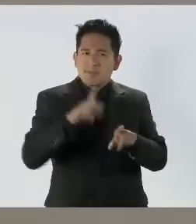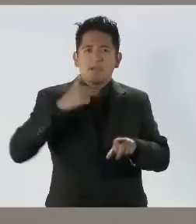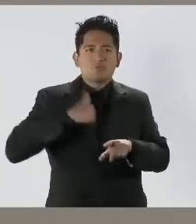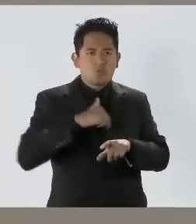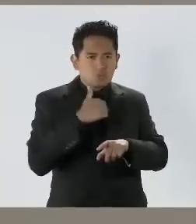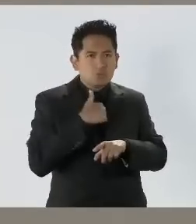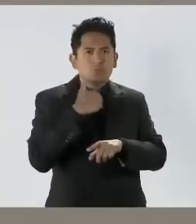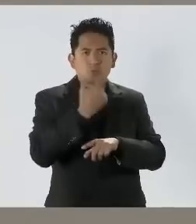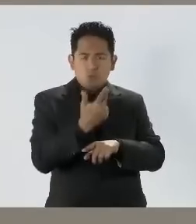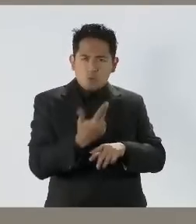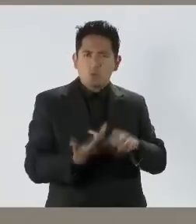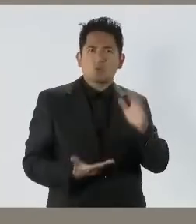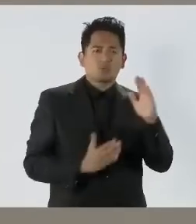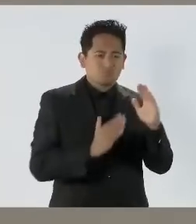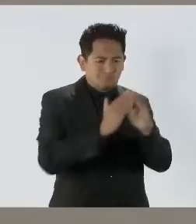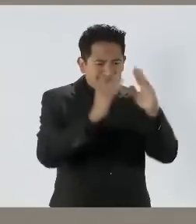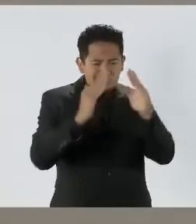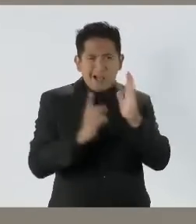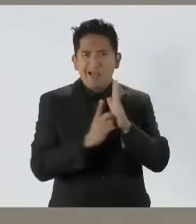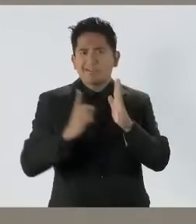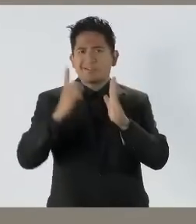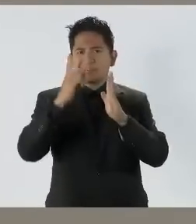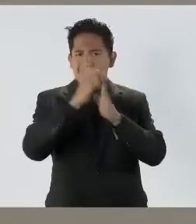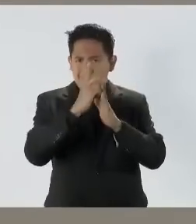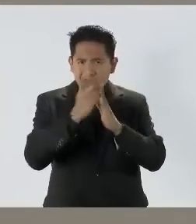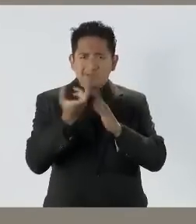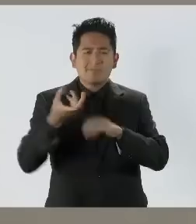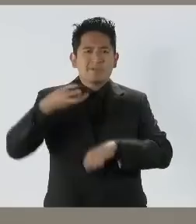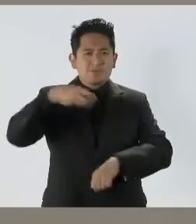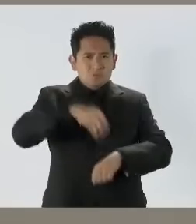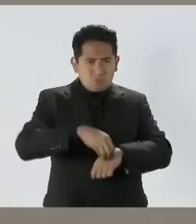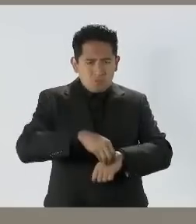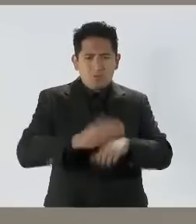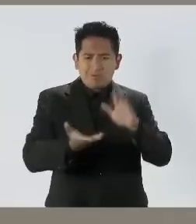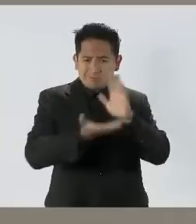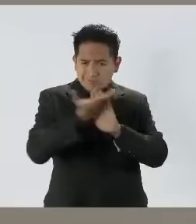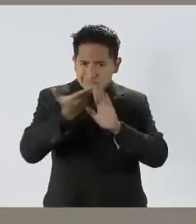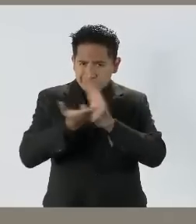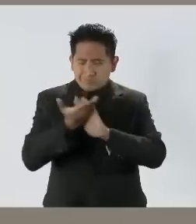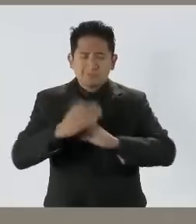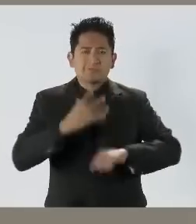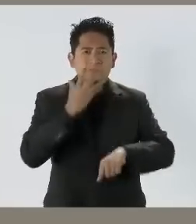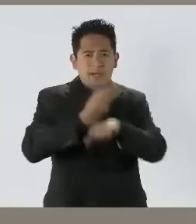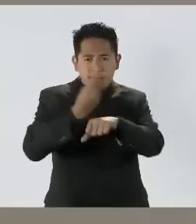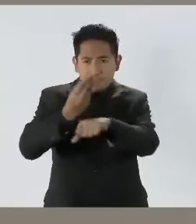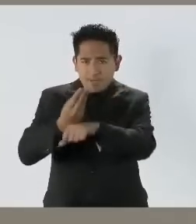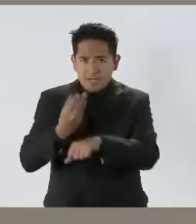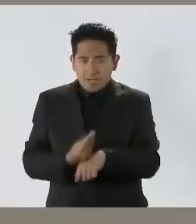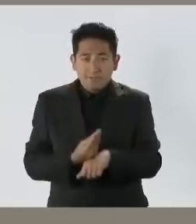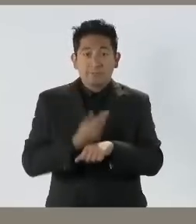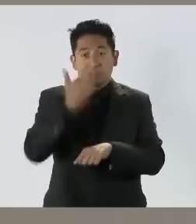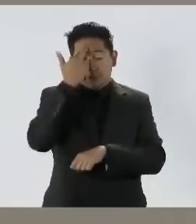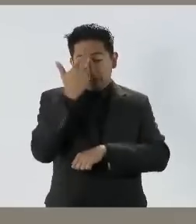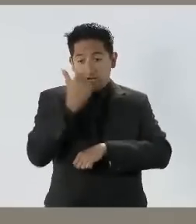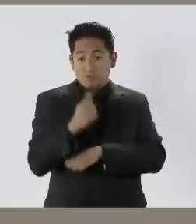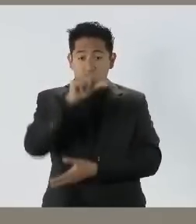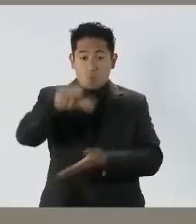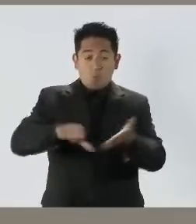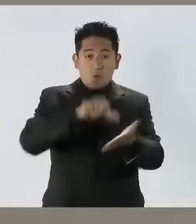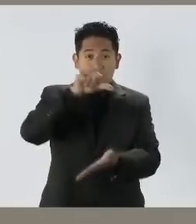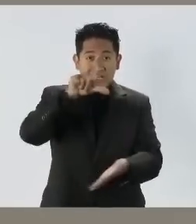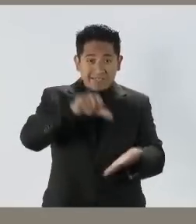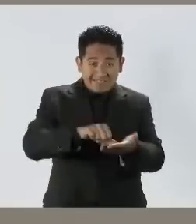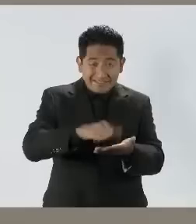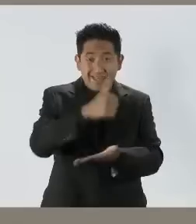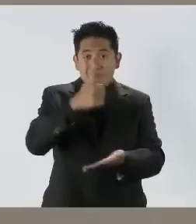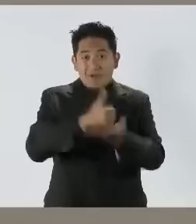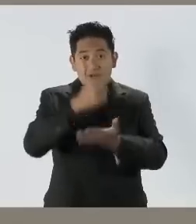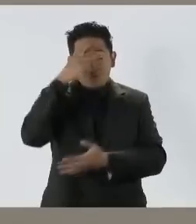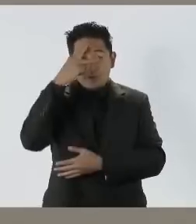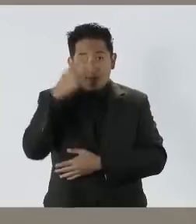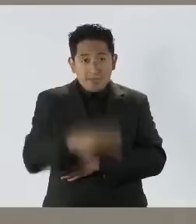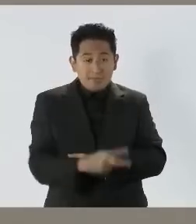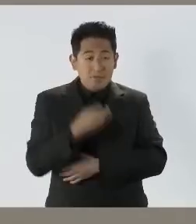prioridad para este gobierno el centro histórico es el centro del centro del país No solo Vamos